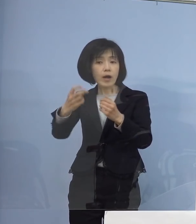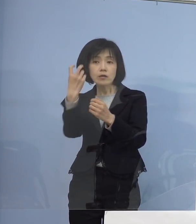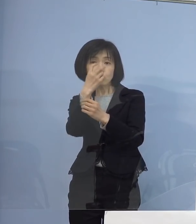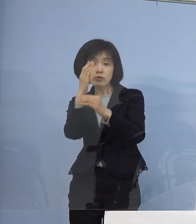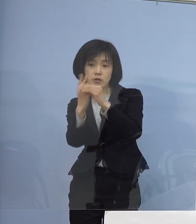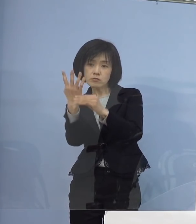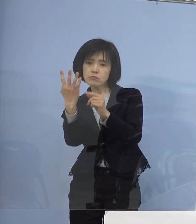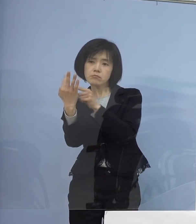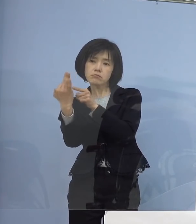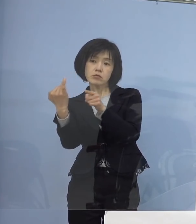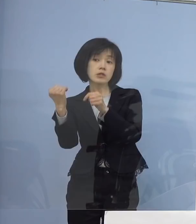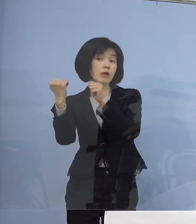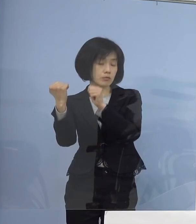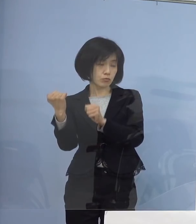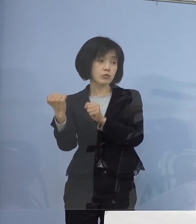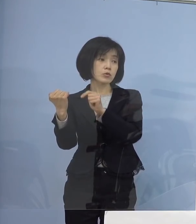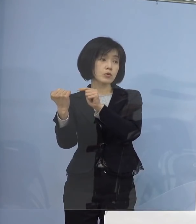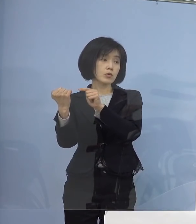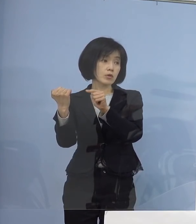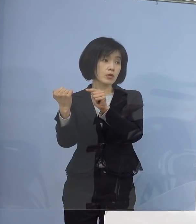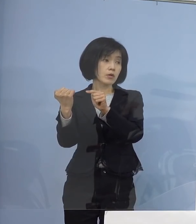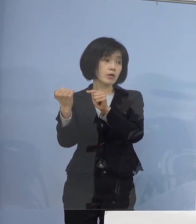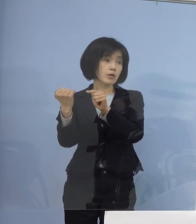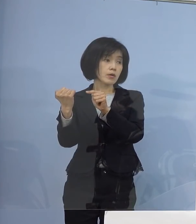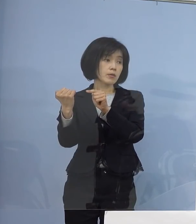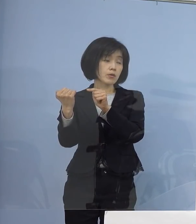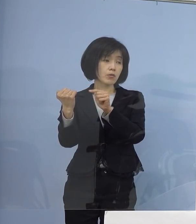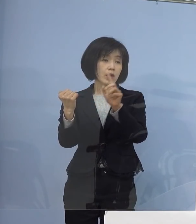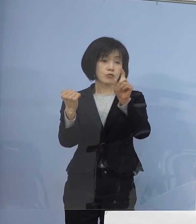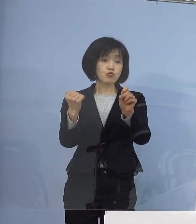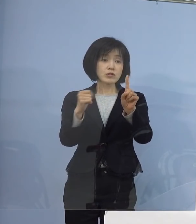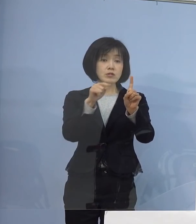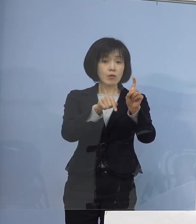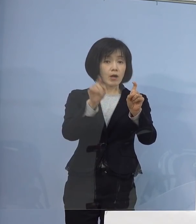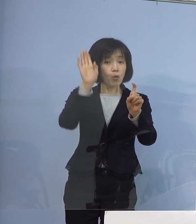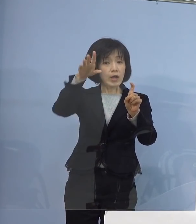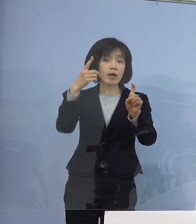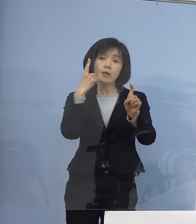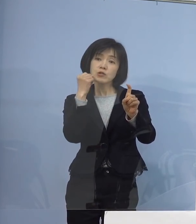つまりはもっとこれはミニマムの数だという 理解でよろしいのかというところです